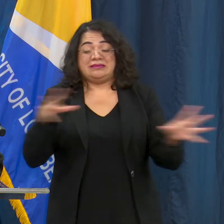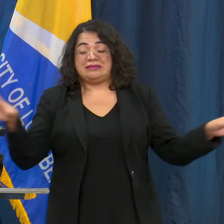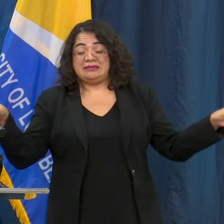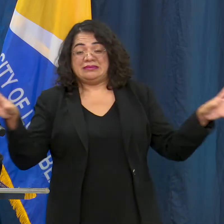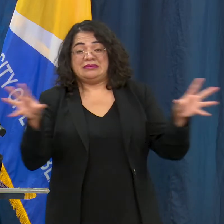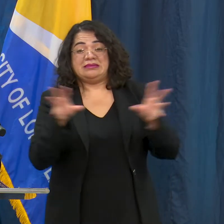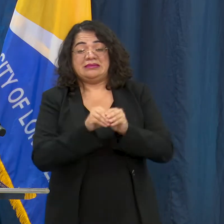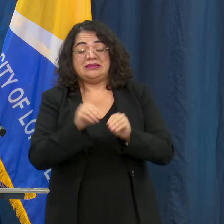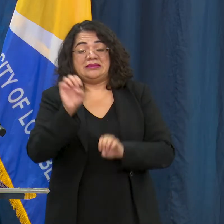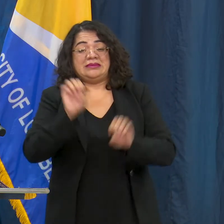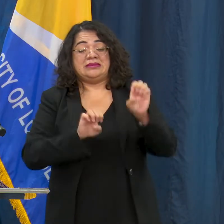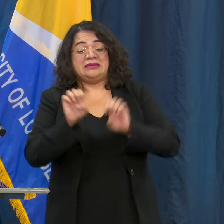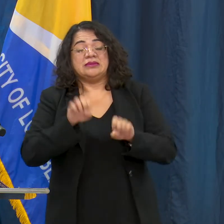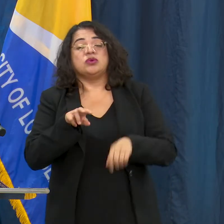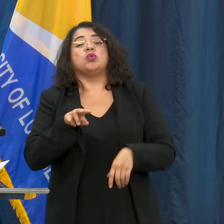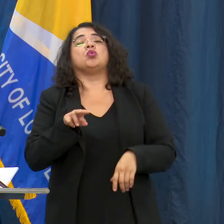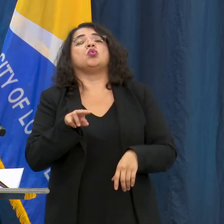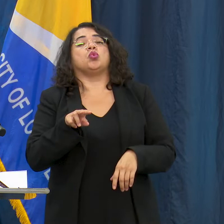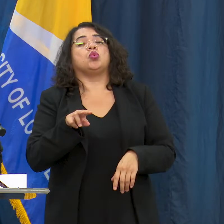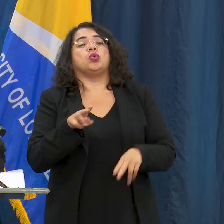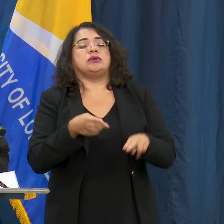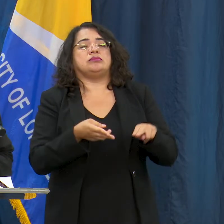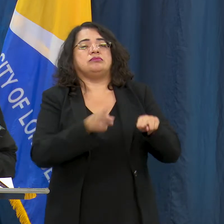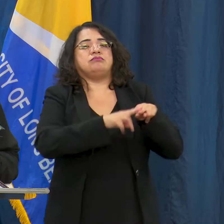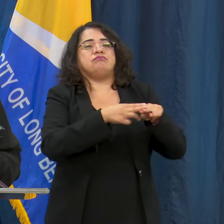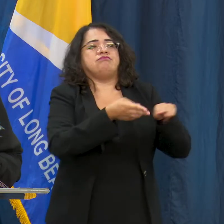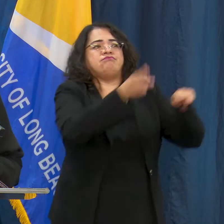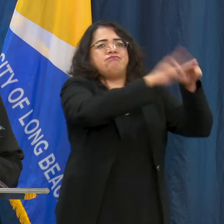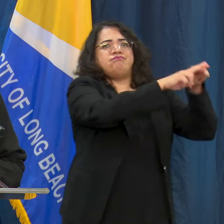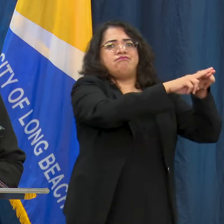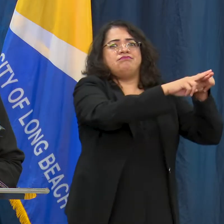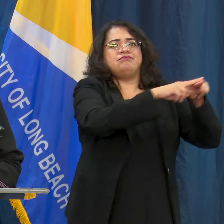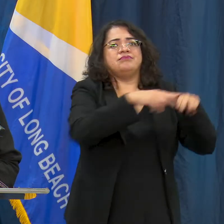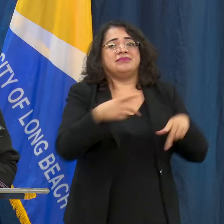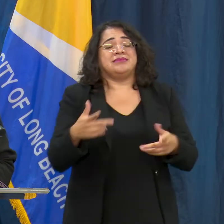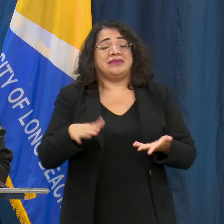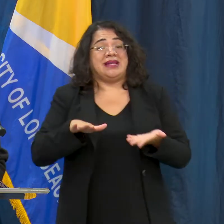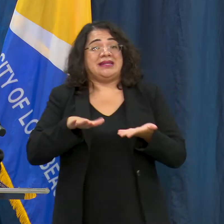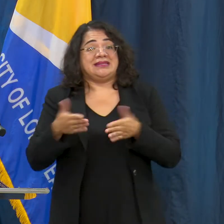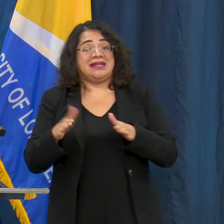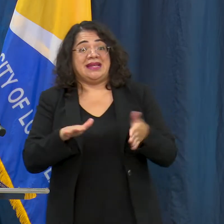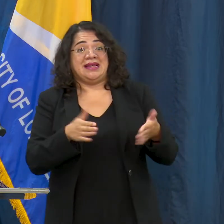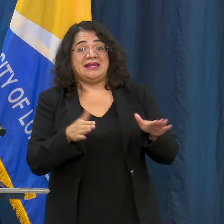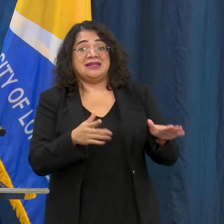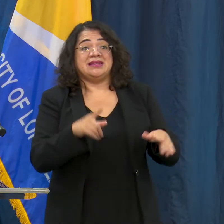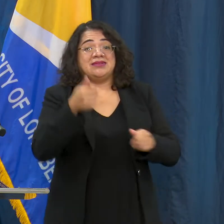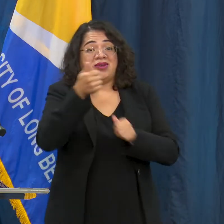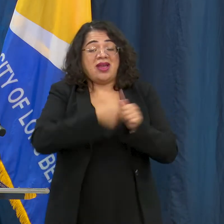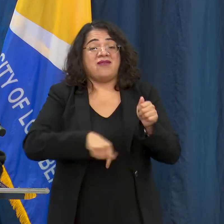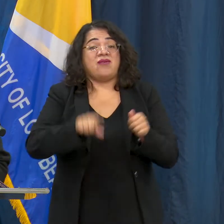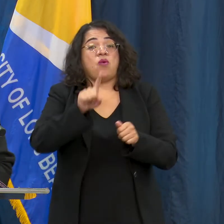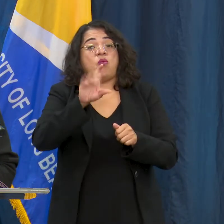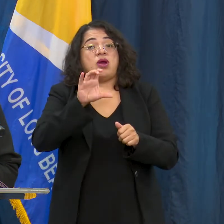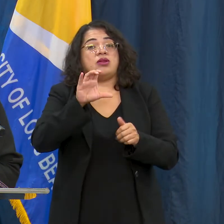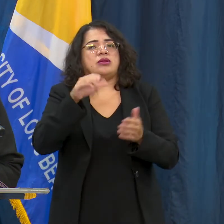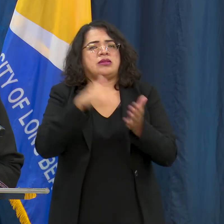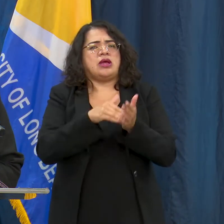value ando sia well toe más alta y las muerte por cada CN mil personas es los